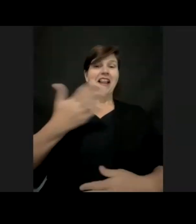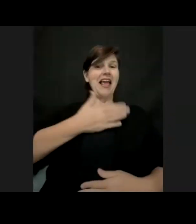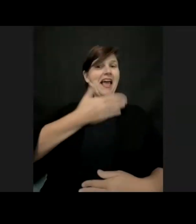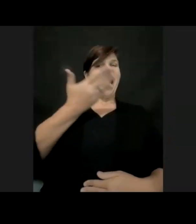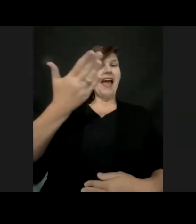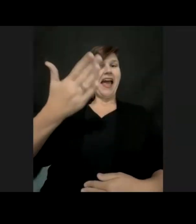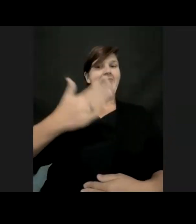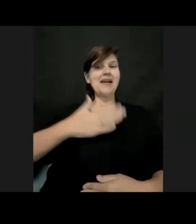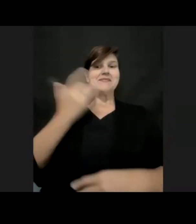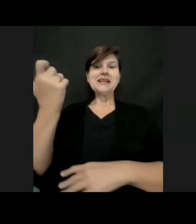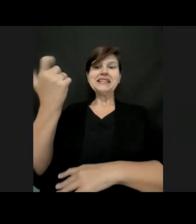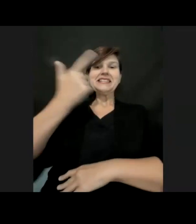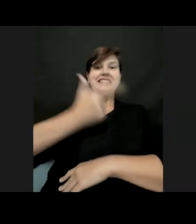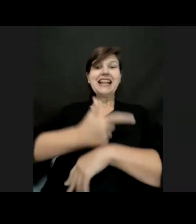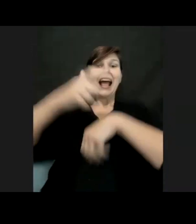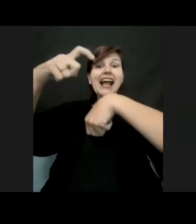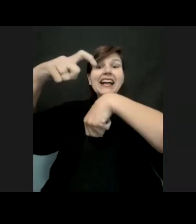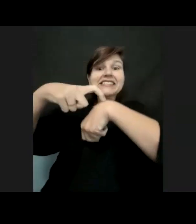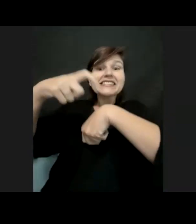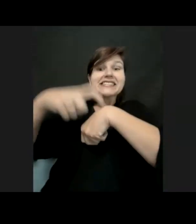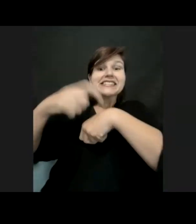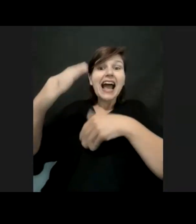It’s time for the next show to begin.